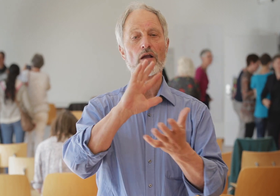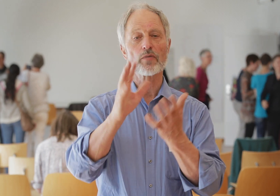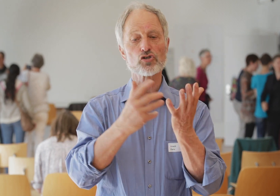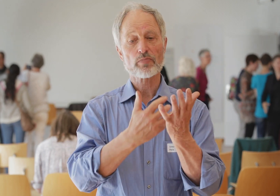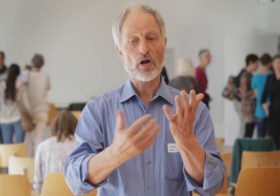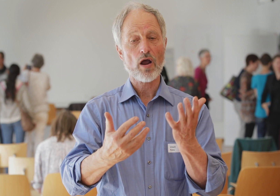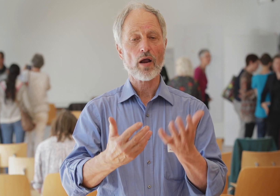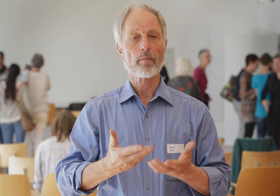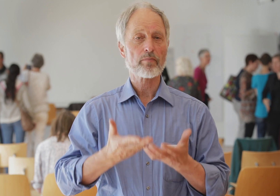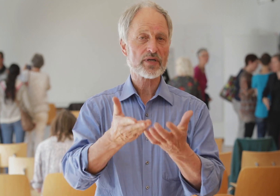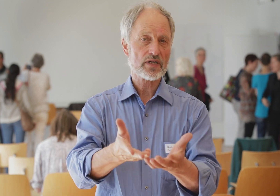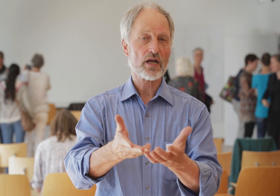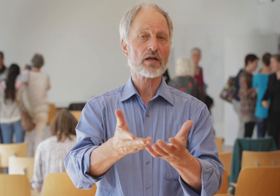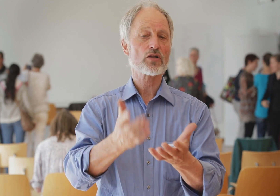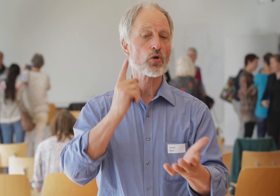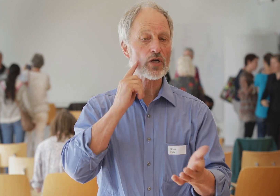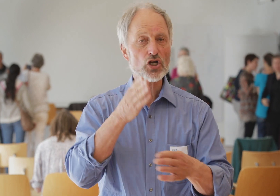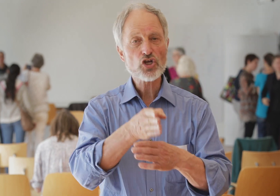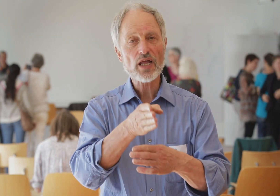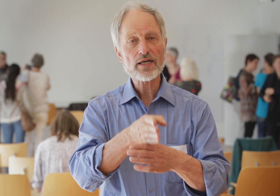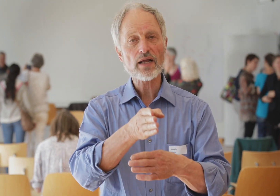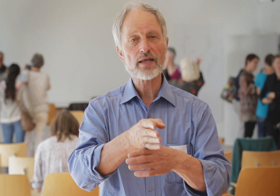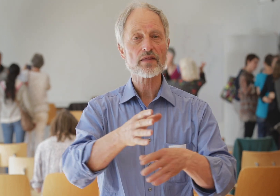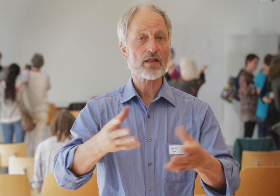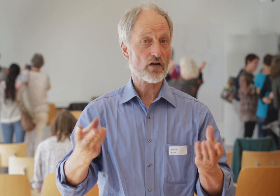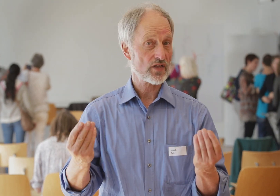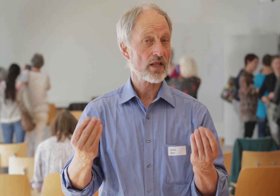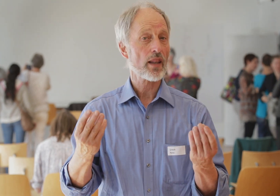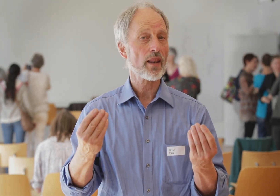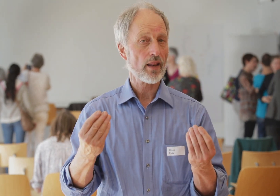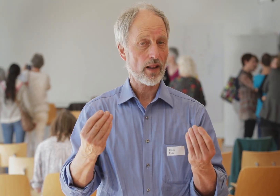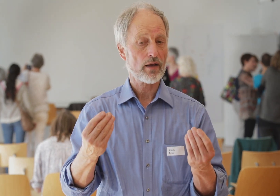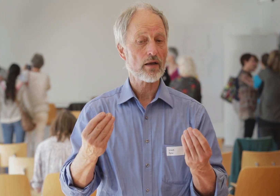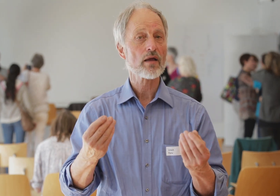Die Gebärdensprache bringt Hörgeschädigten sehr viel.